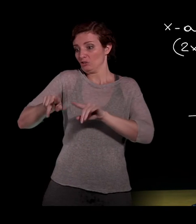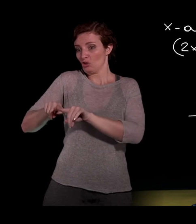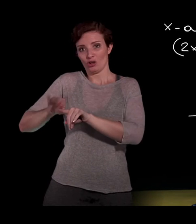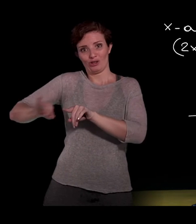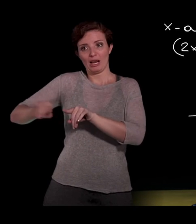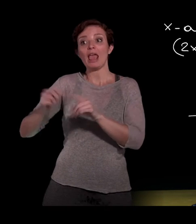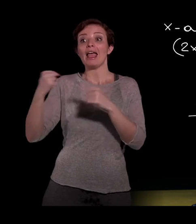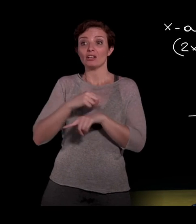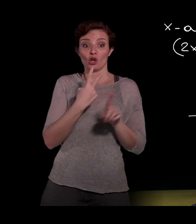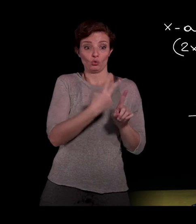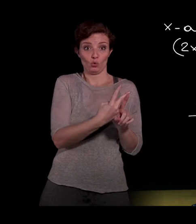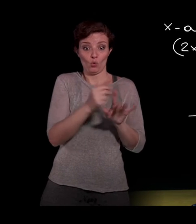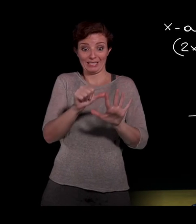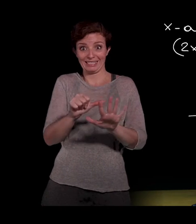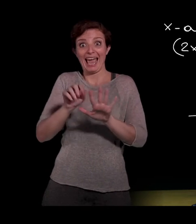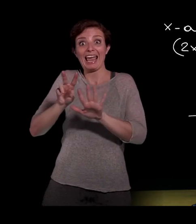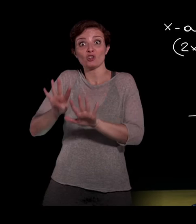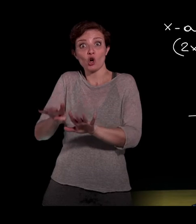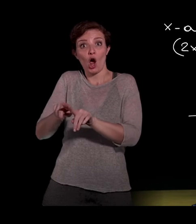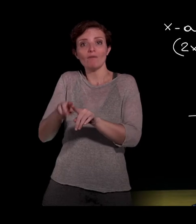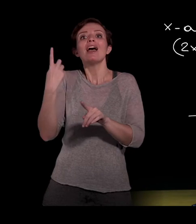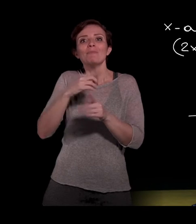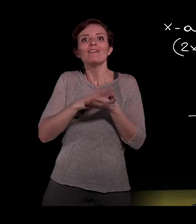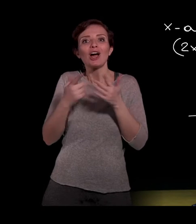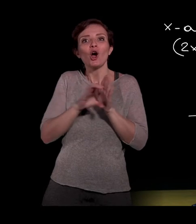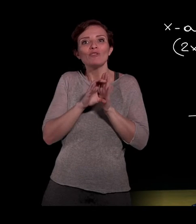Mentre i coefficienti 2, 6 e 9 sono i coefficienti del quoziente